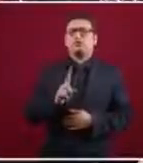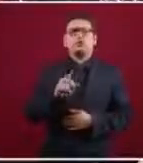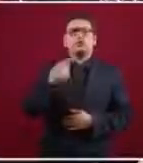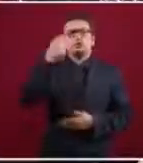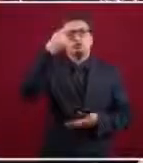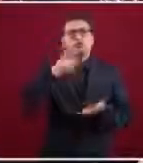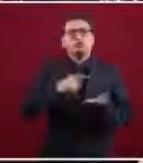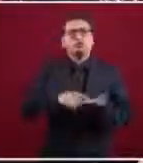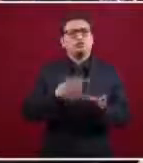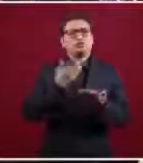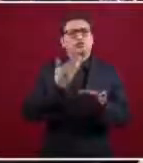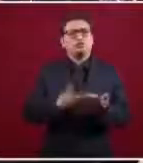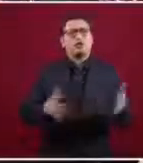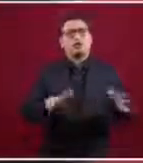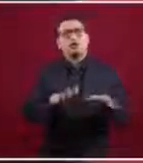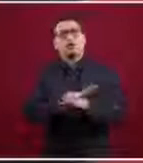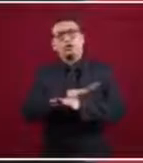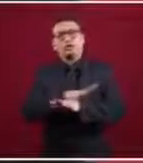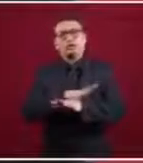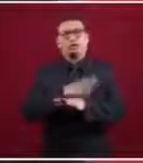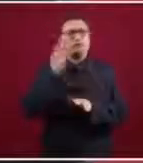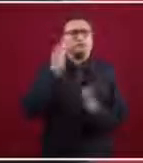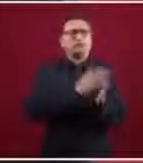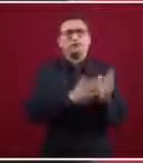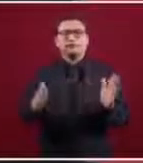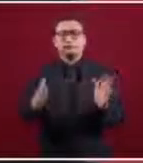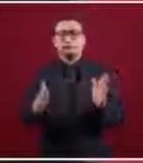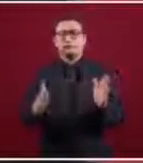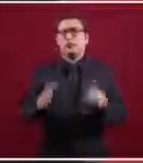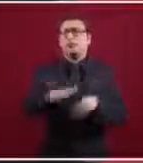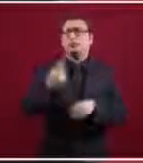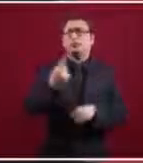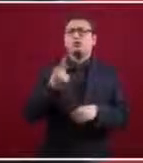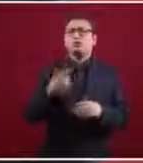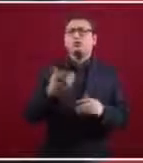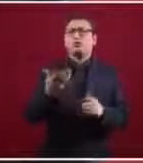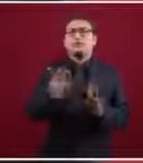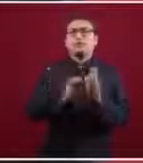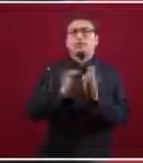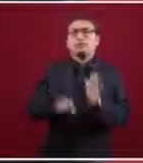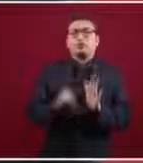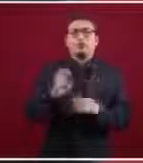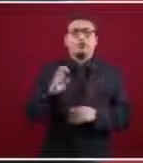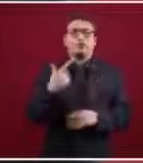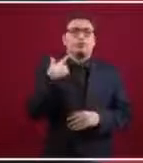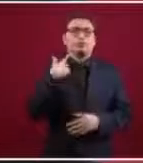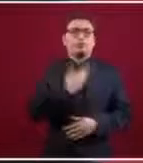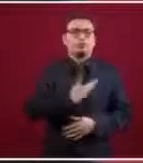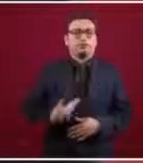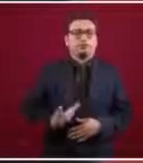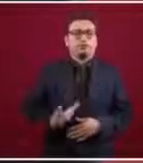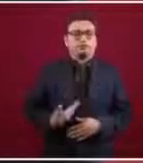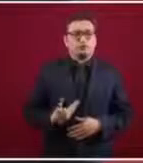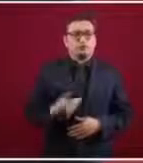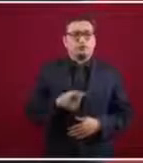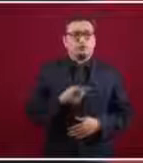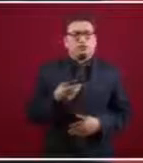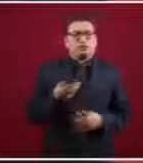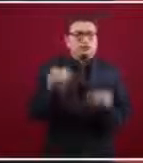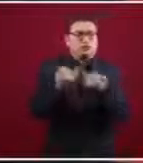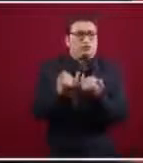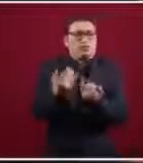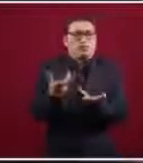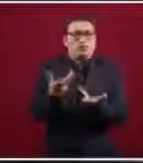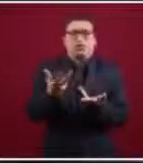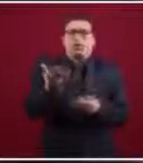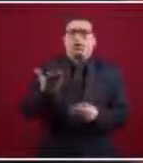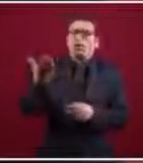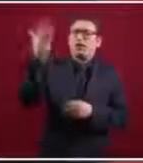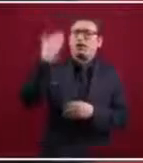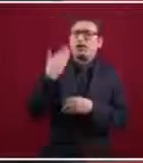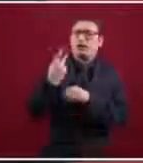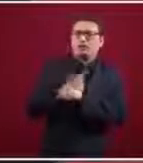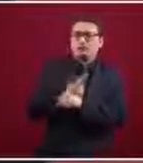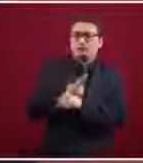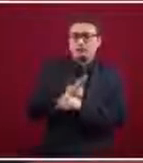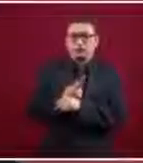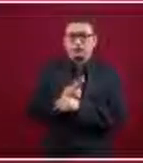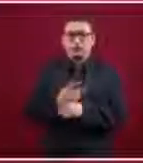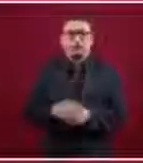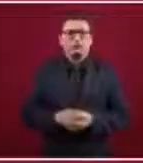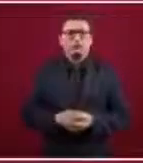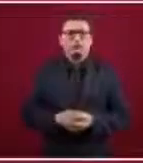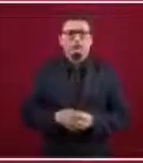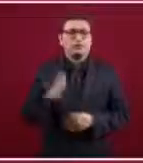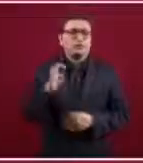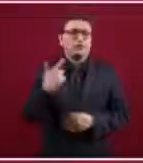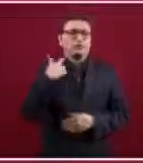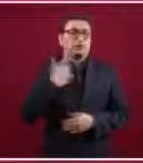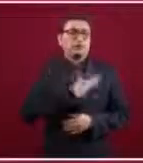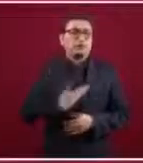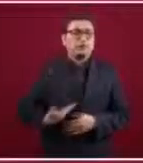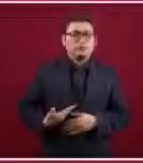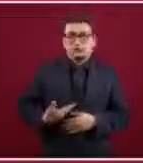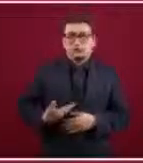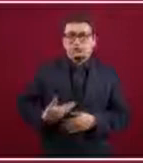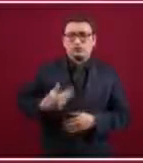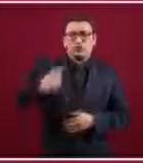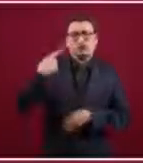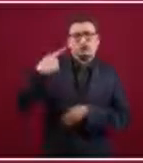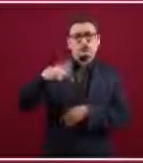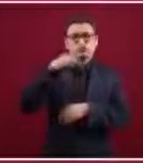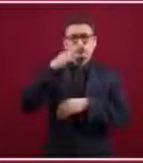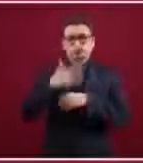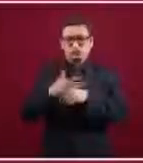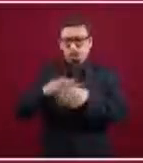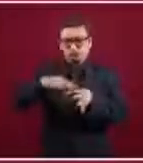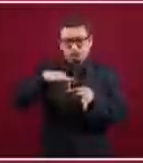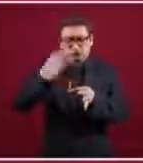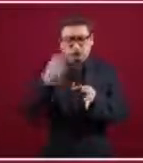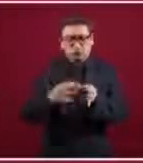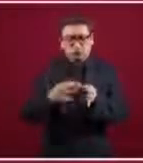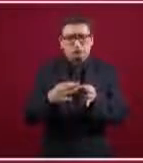Se ve, por ejemplo, en el caso de los expresidentes. Antes los expresidentes terminaban su mandato